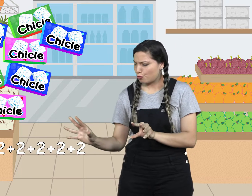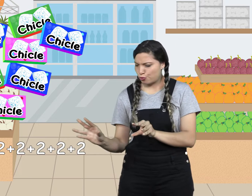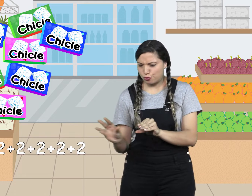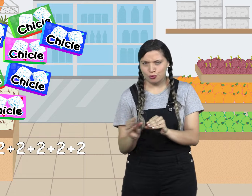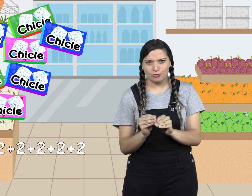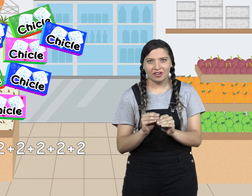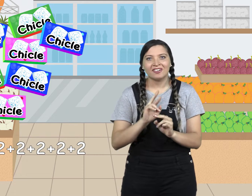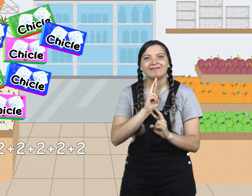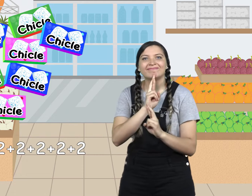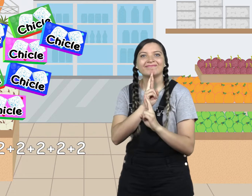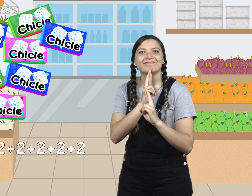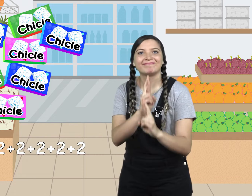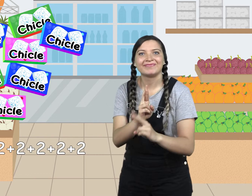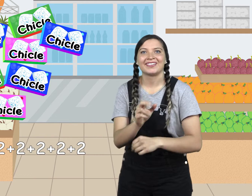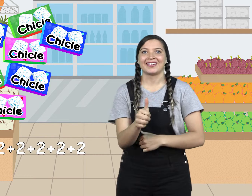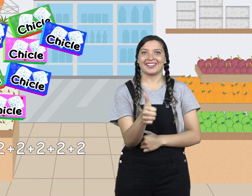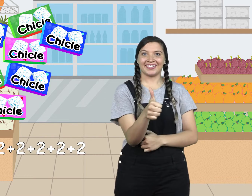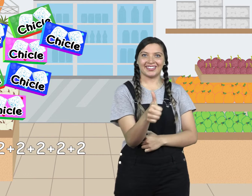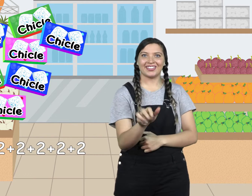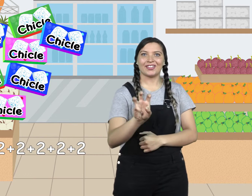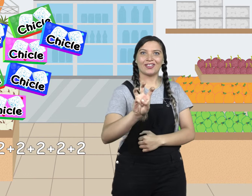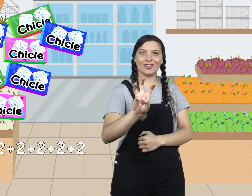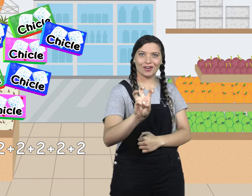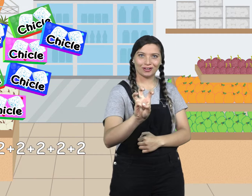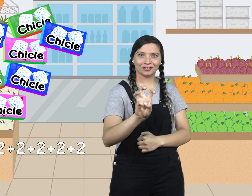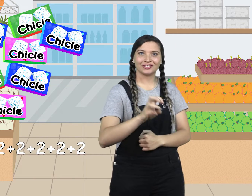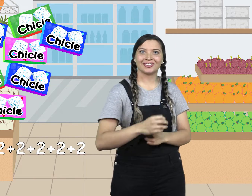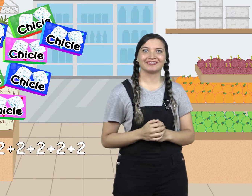tenemos un total de dieciocho chicles.